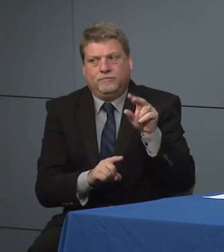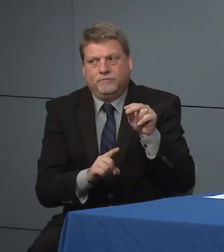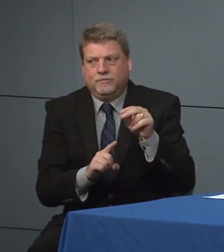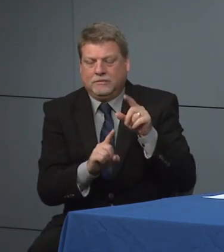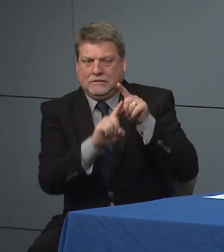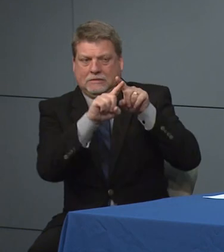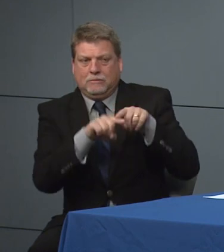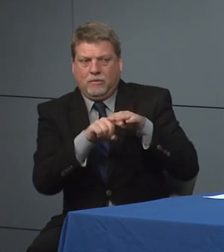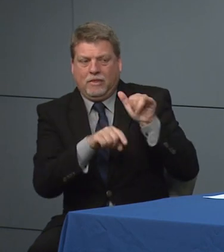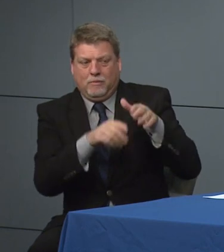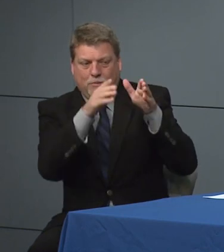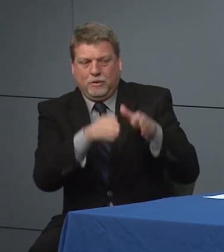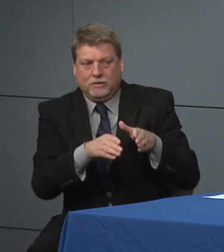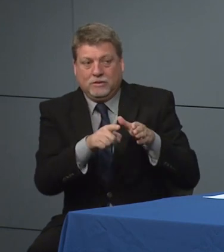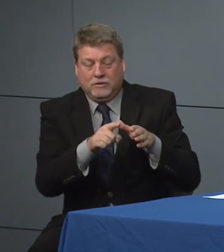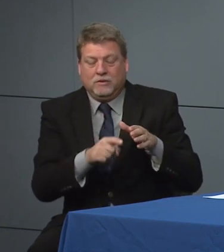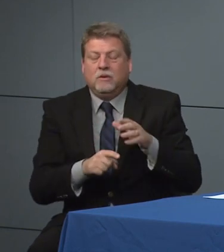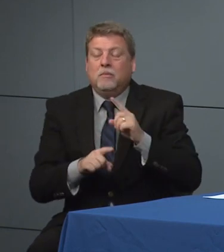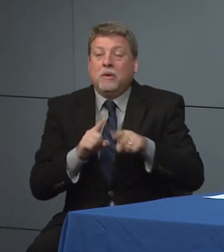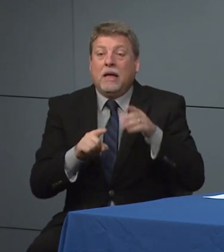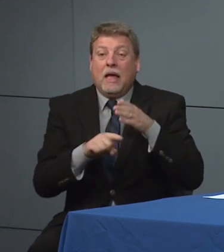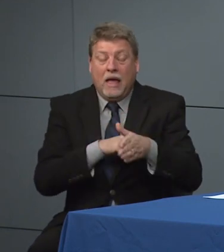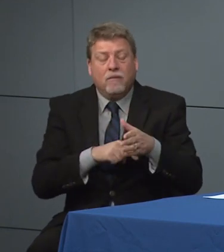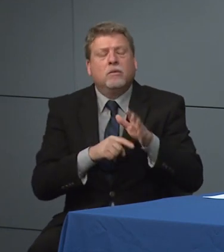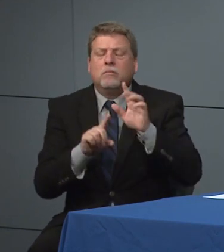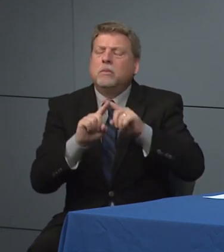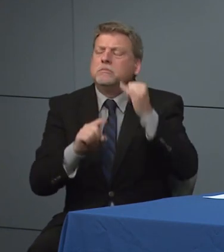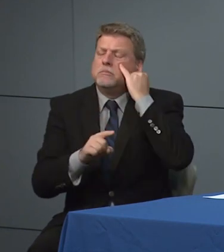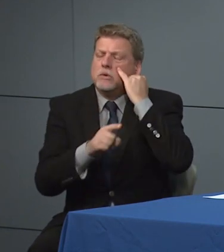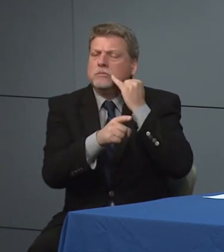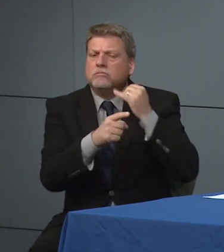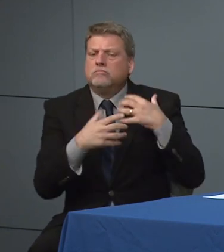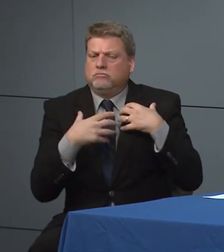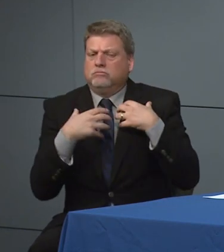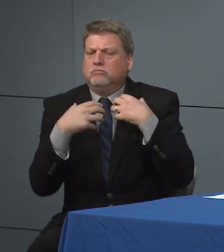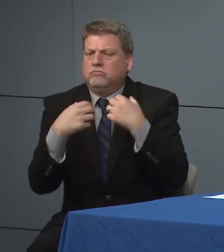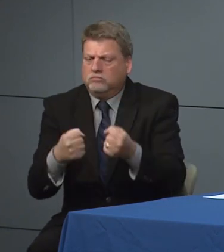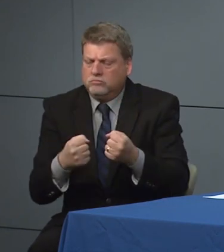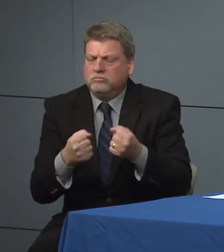aislamiento uno, pero una vez que salgan de aislamiento,